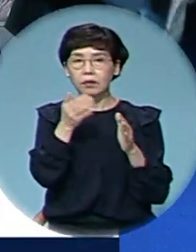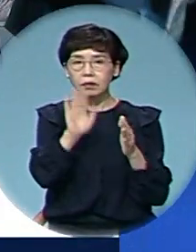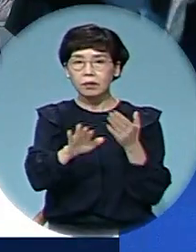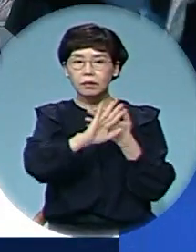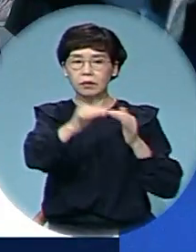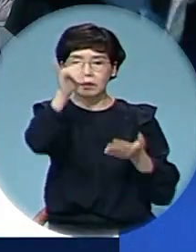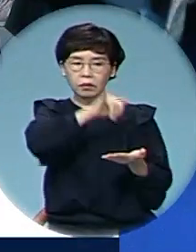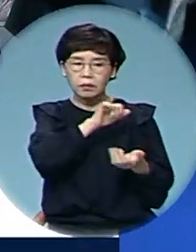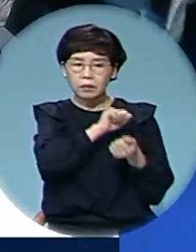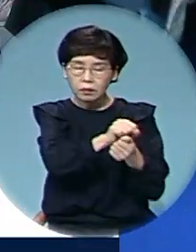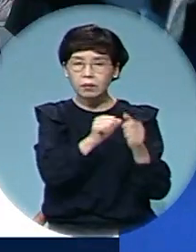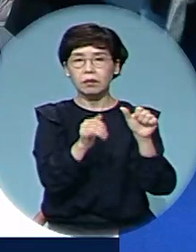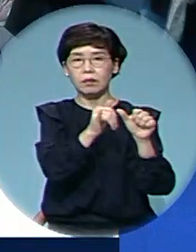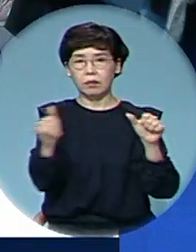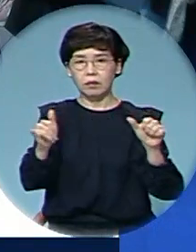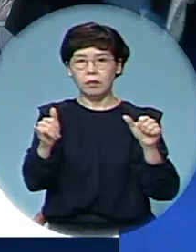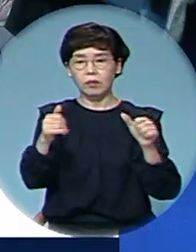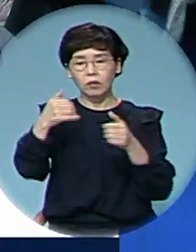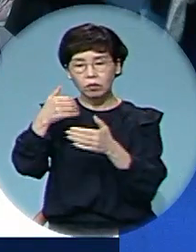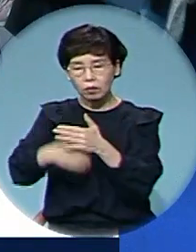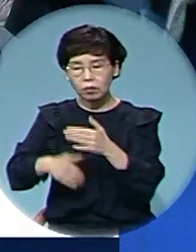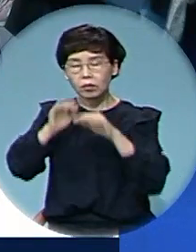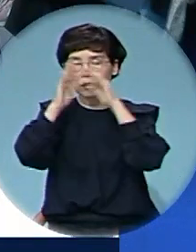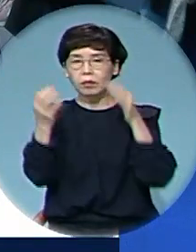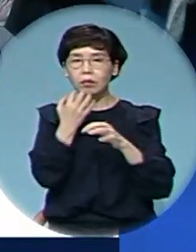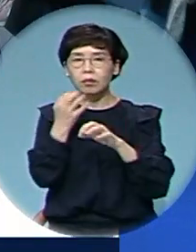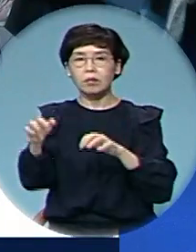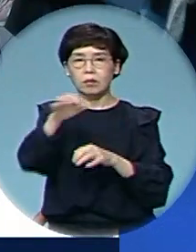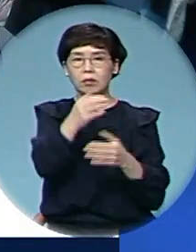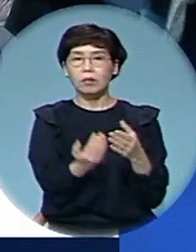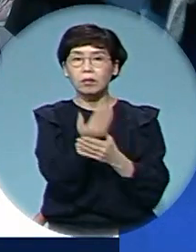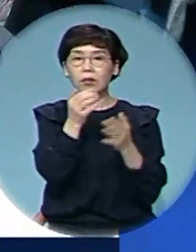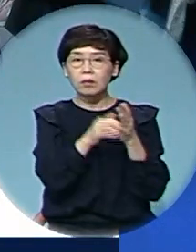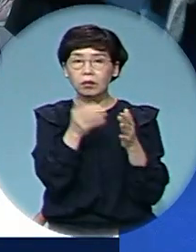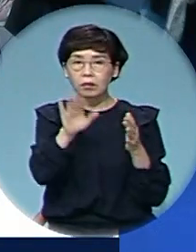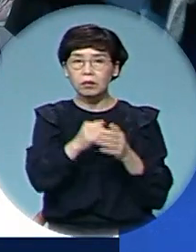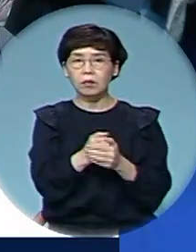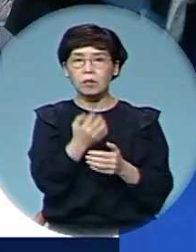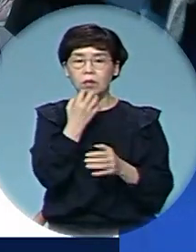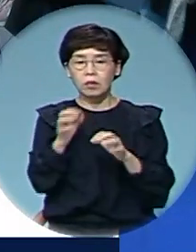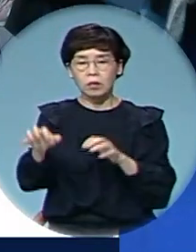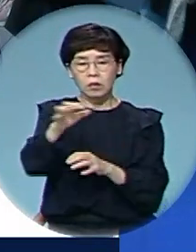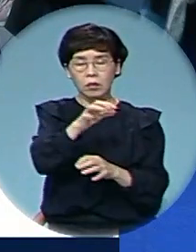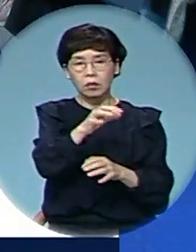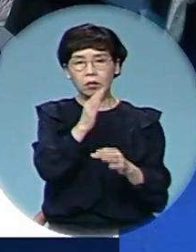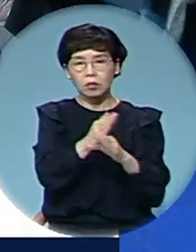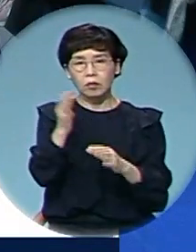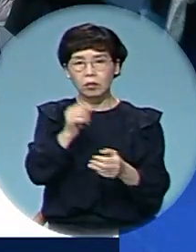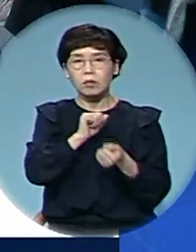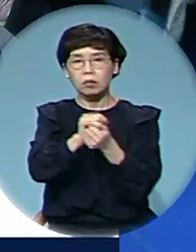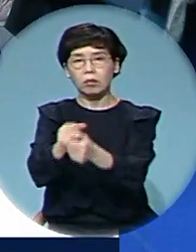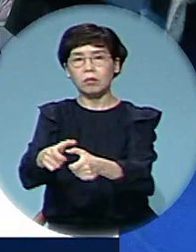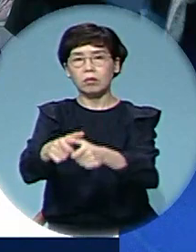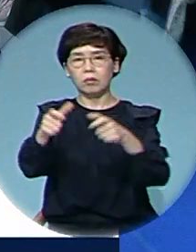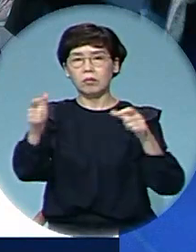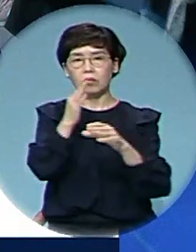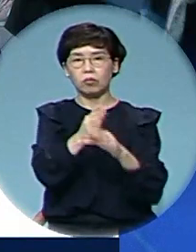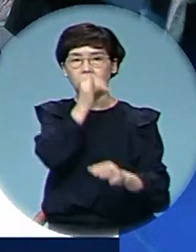모두 수도권에서 나왔습니다. 수도권을 중심으로 집단 감염이 계속 확산하는 양상입니다. 김형래 기자입니다.